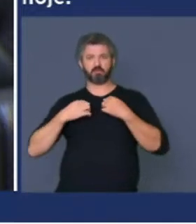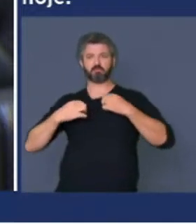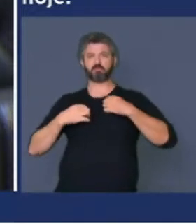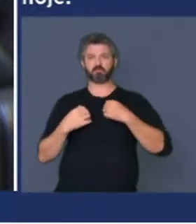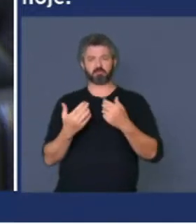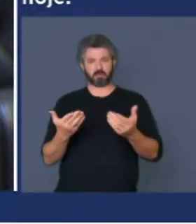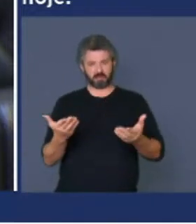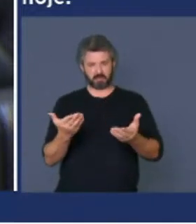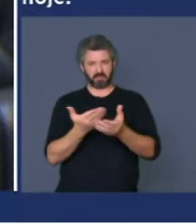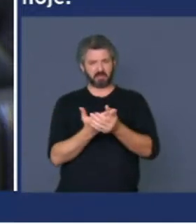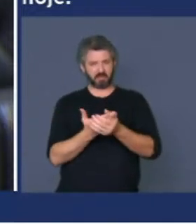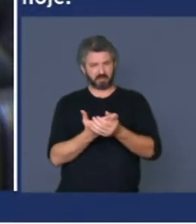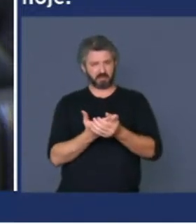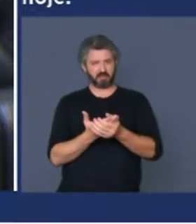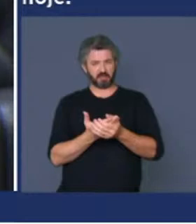AGORA UM REQUERIMENTO DO PSOL,